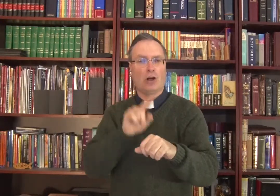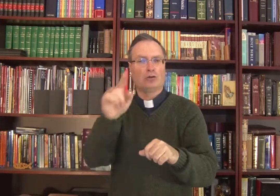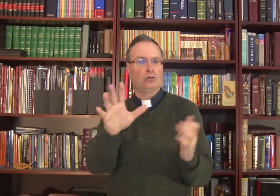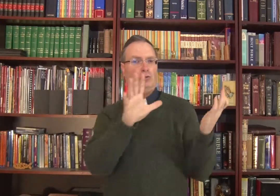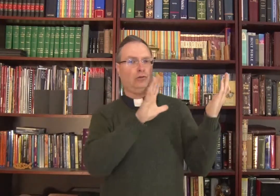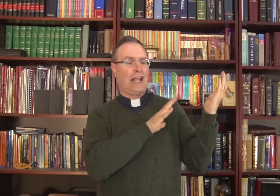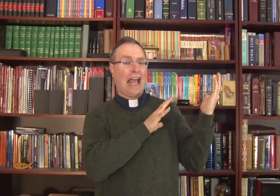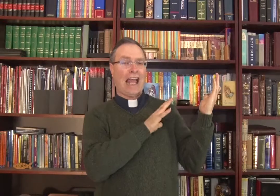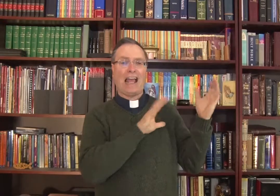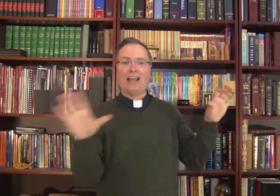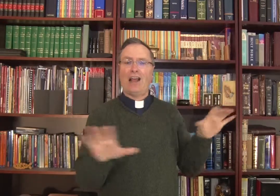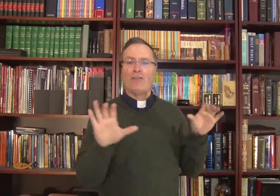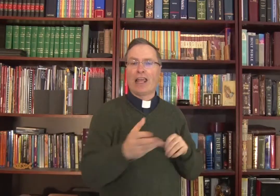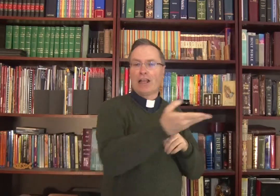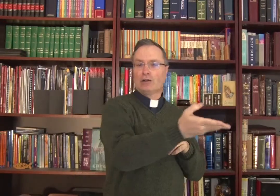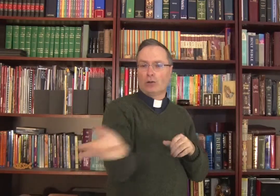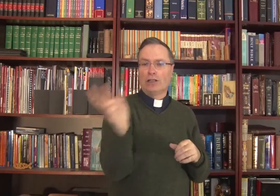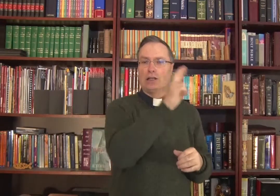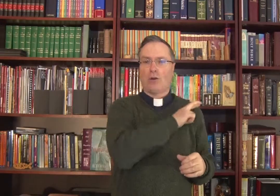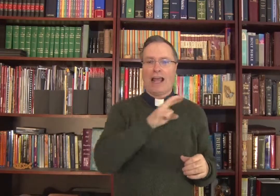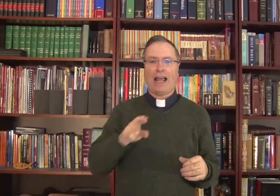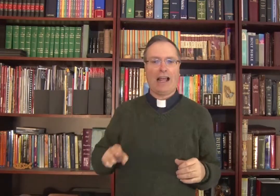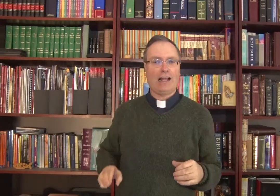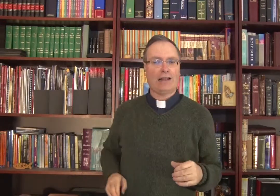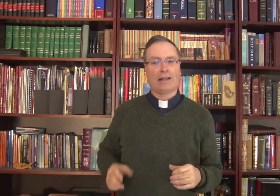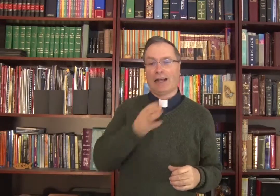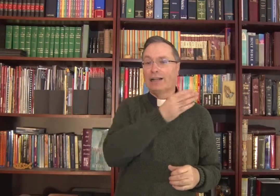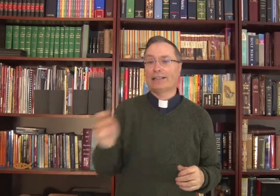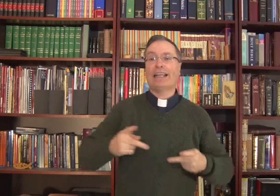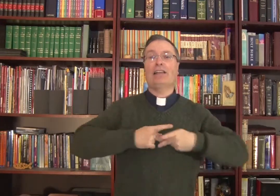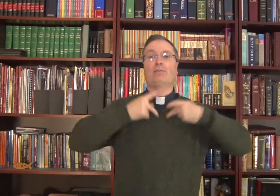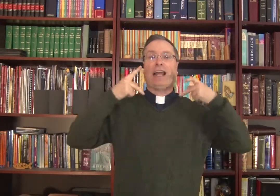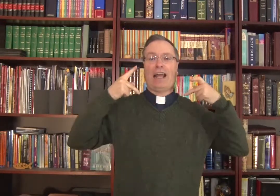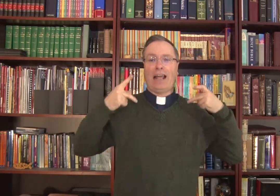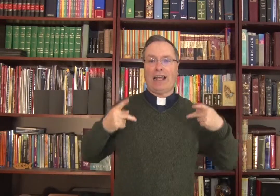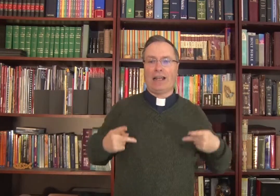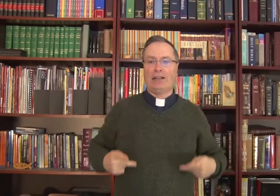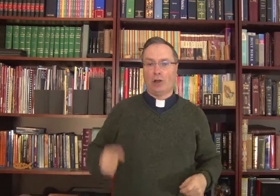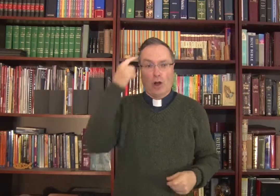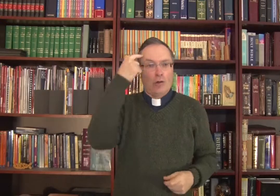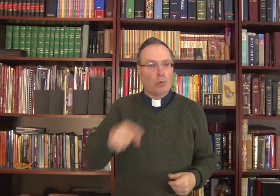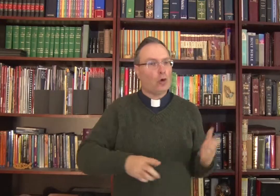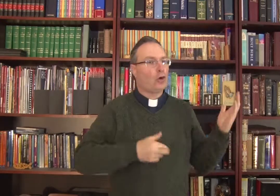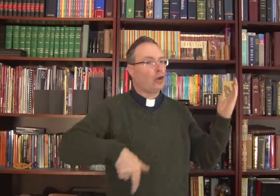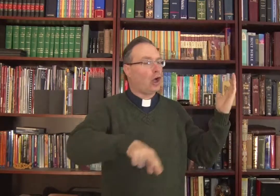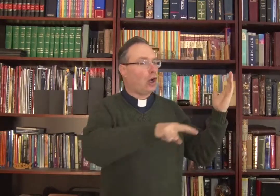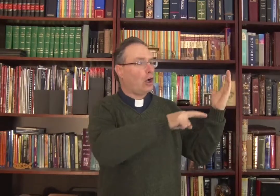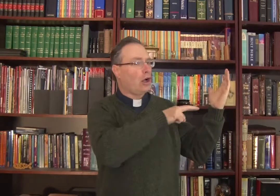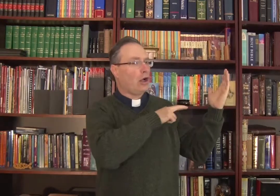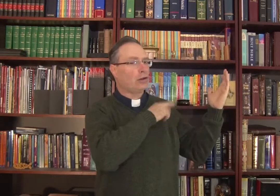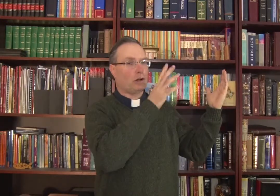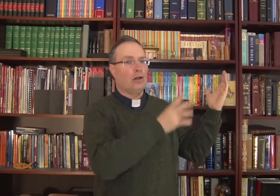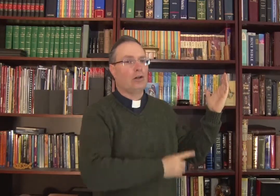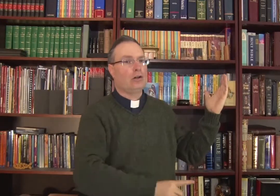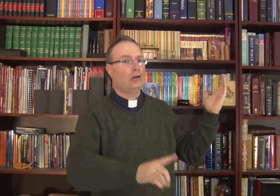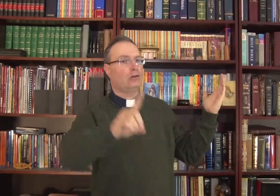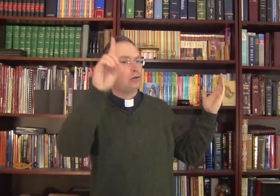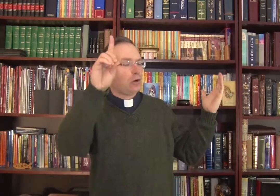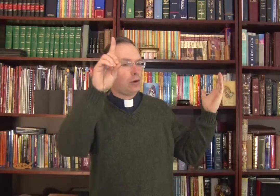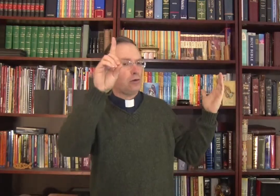Tu as fait d’eux des rois et des prêtres pour notre Dieu,